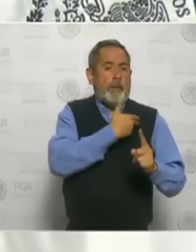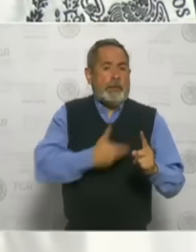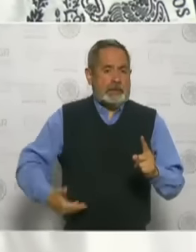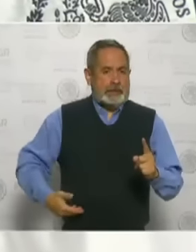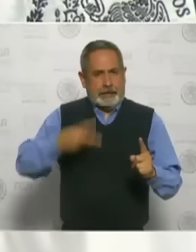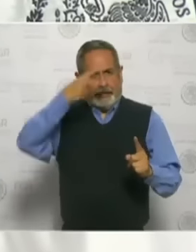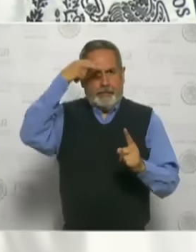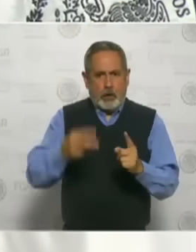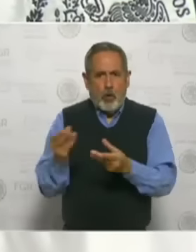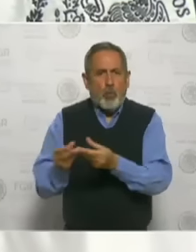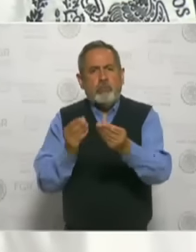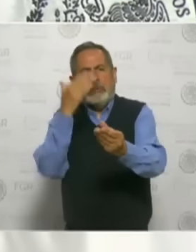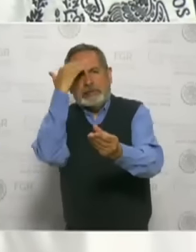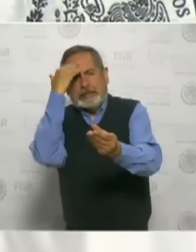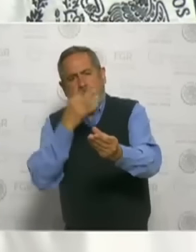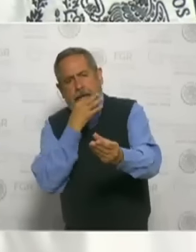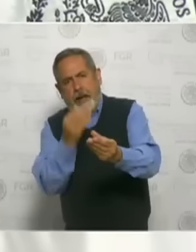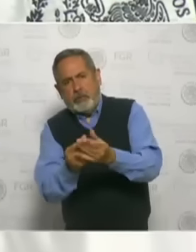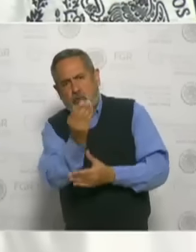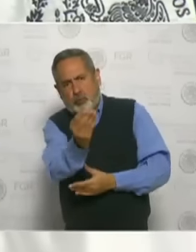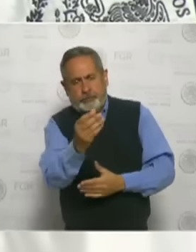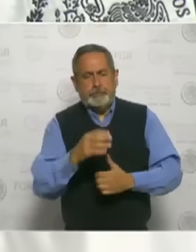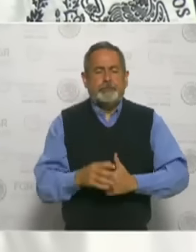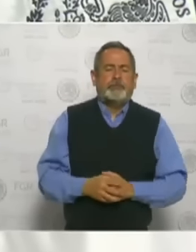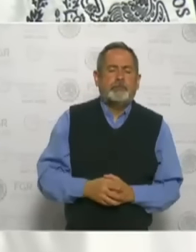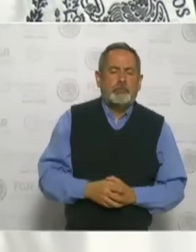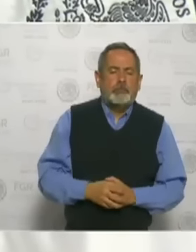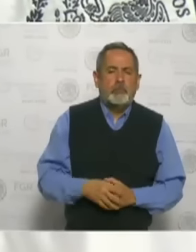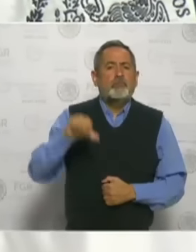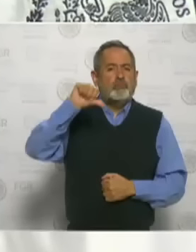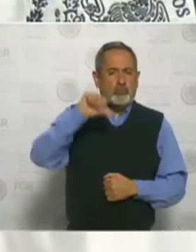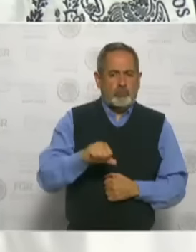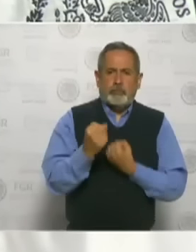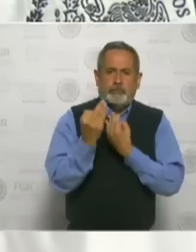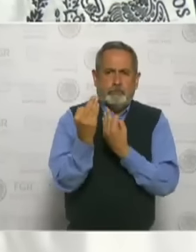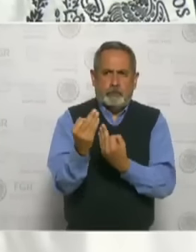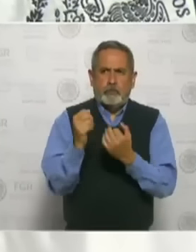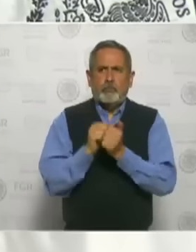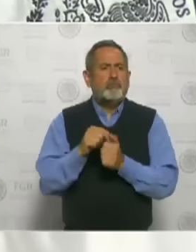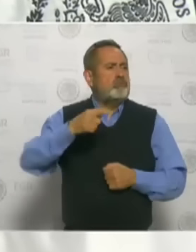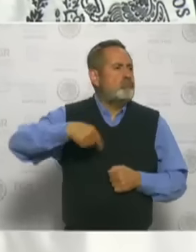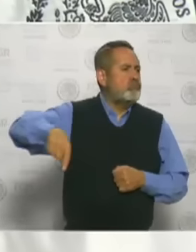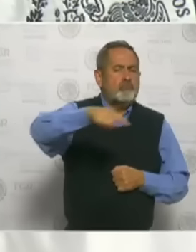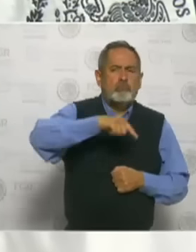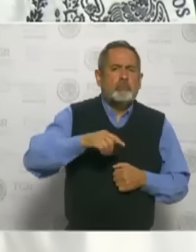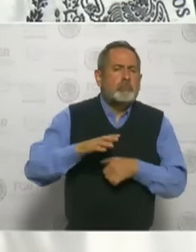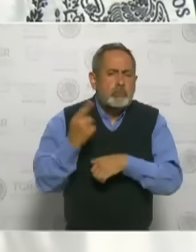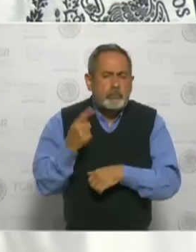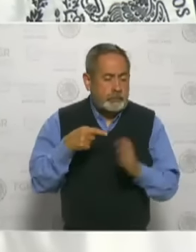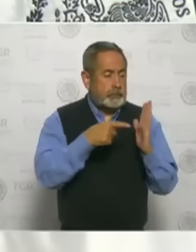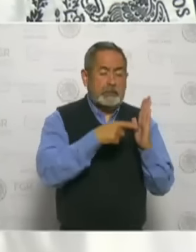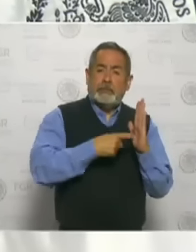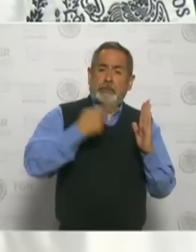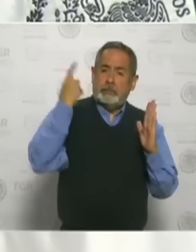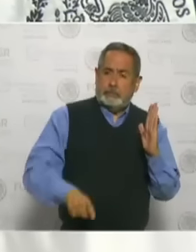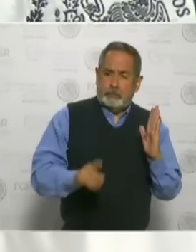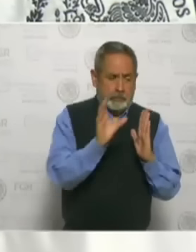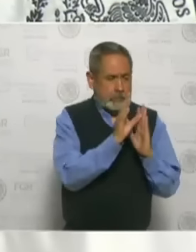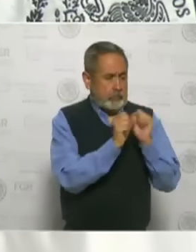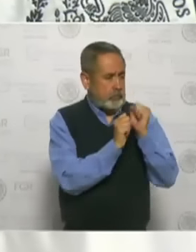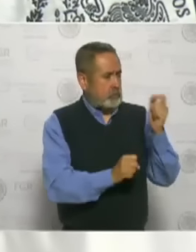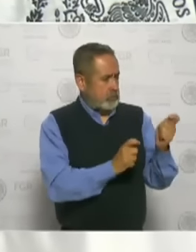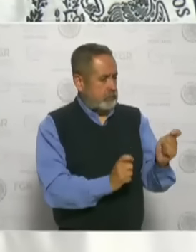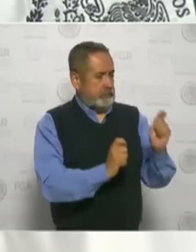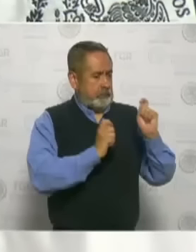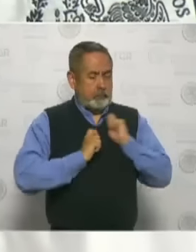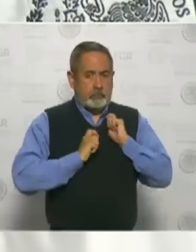su conocimiento. Hoy me presento con el mandato constitucional que me han otorgado al nombrarme